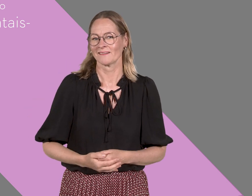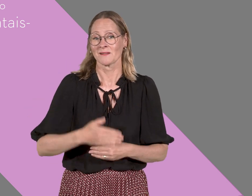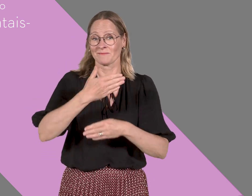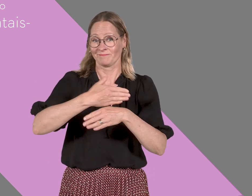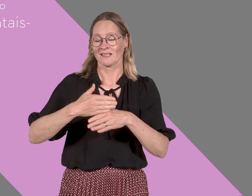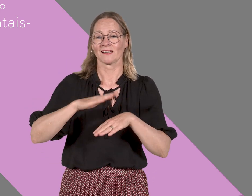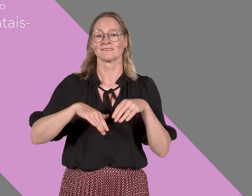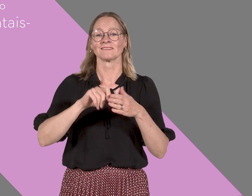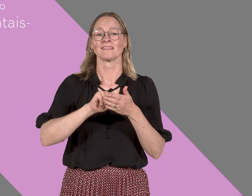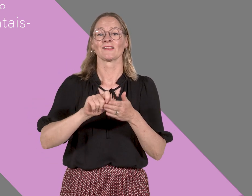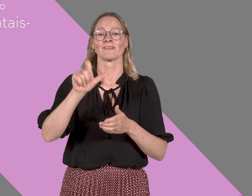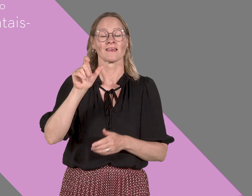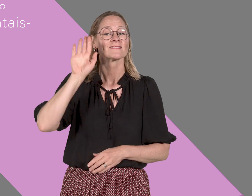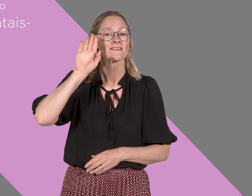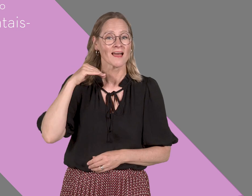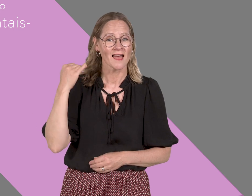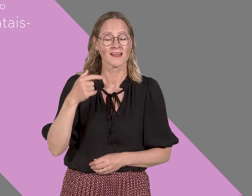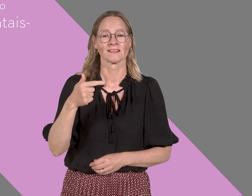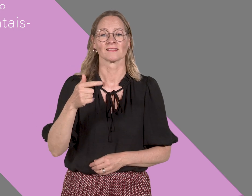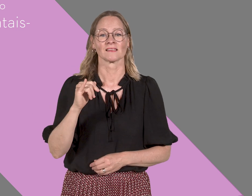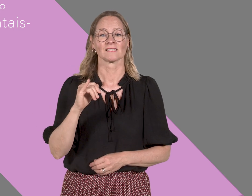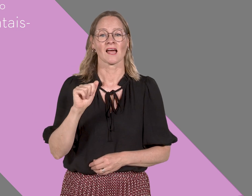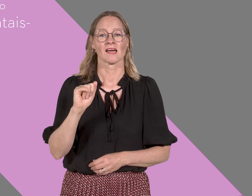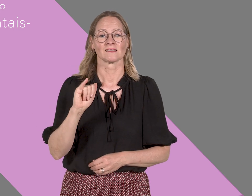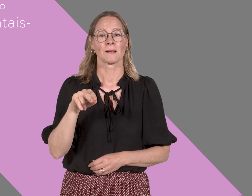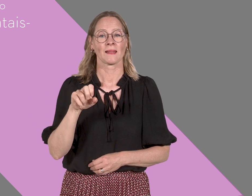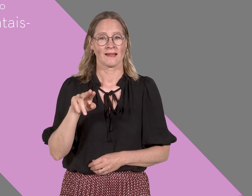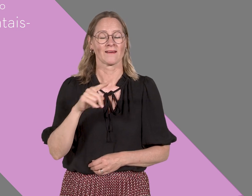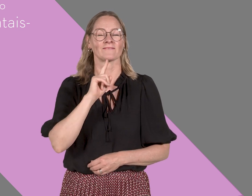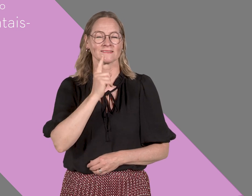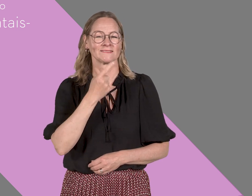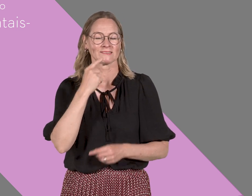Näytelmän käsikirjoittaja Jaana Tiainen vastaa näihin -